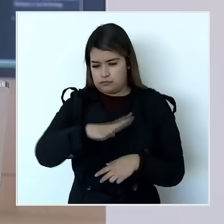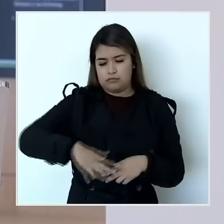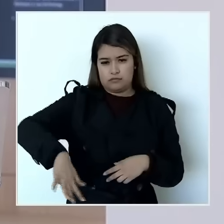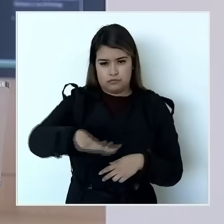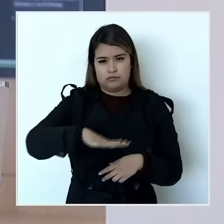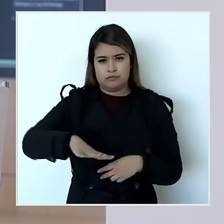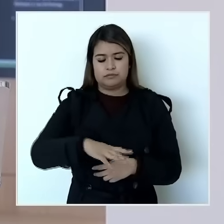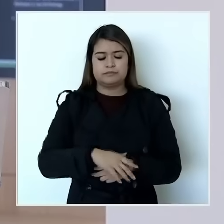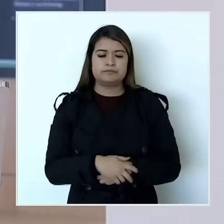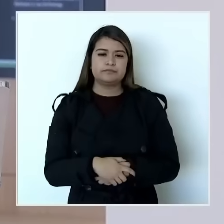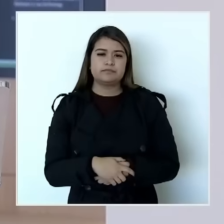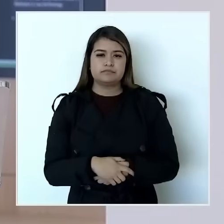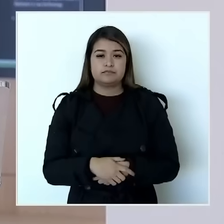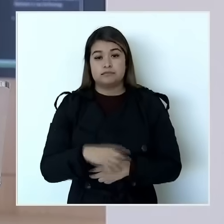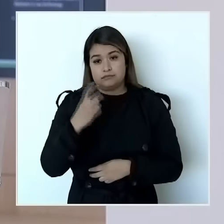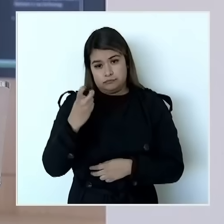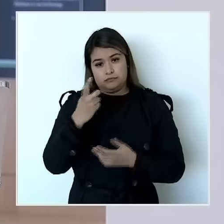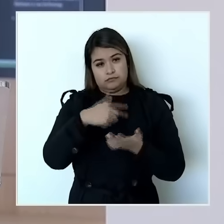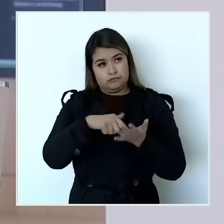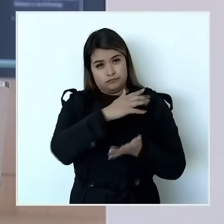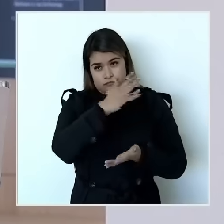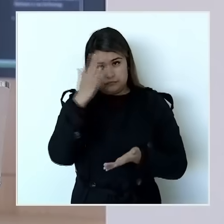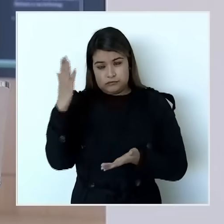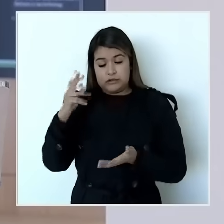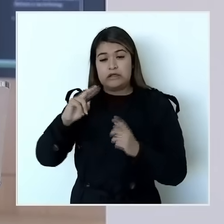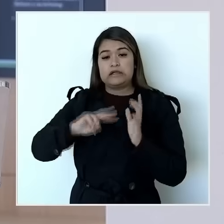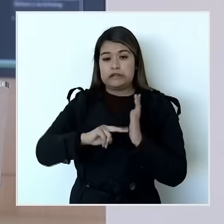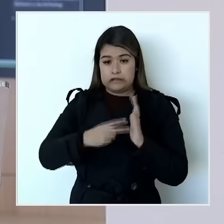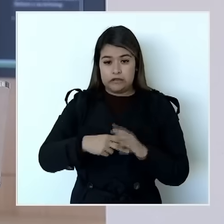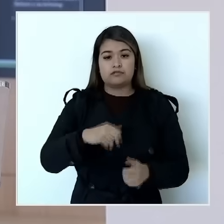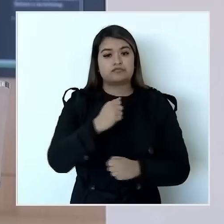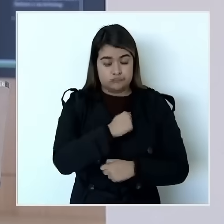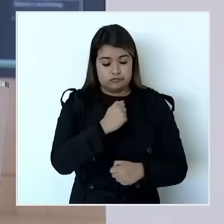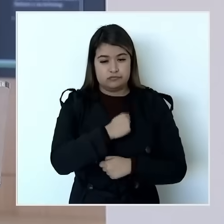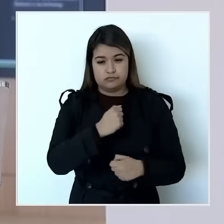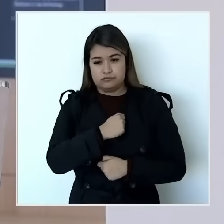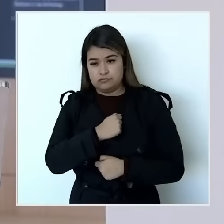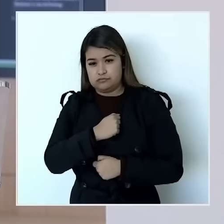esta infraestructura se construyó por ingenieros militares que se han caracterizado por realizar